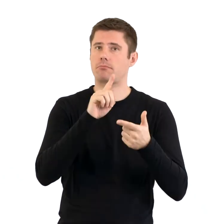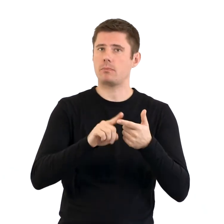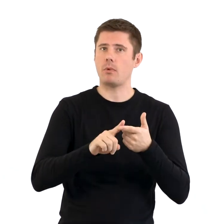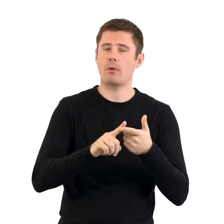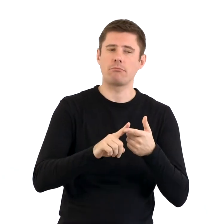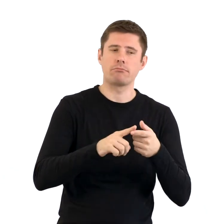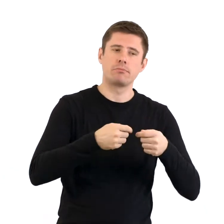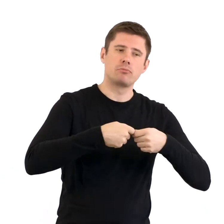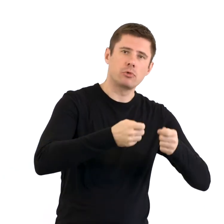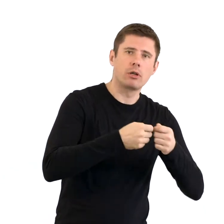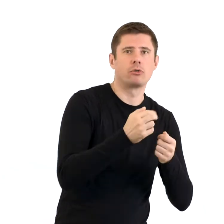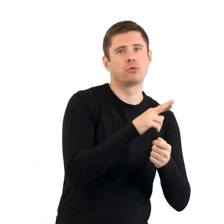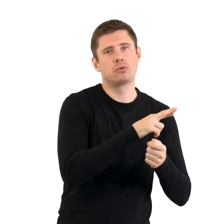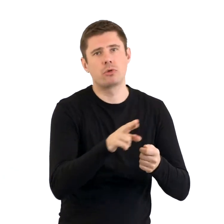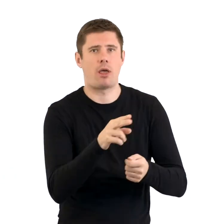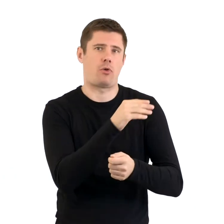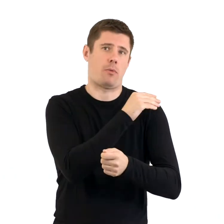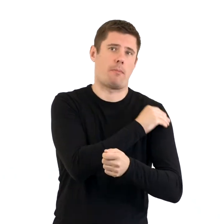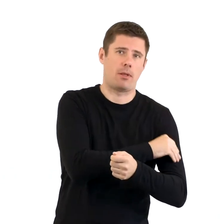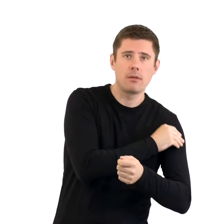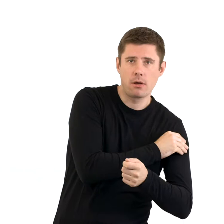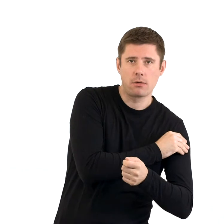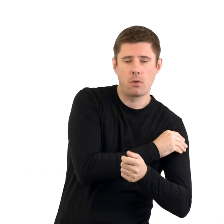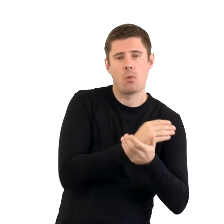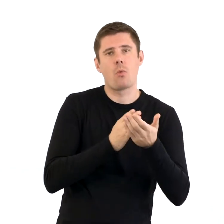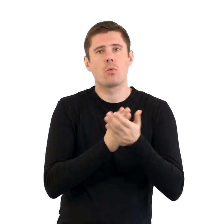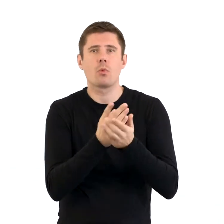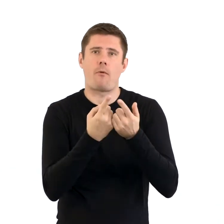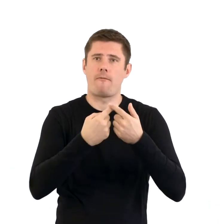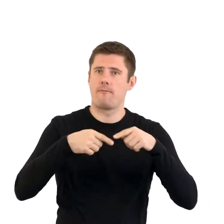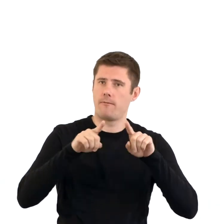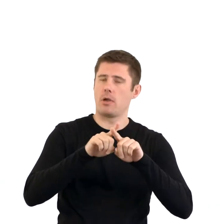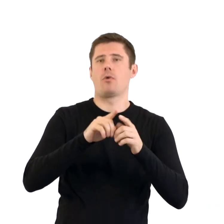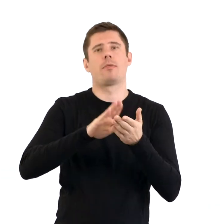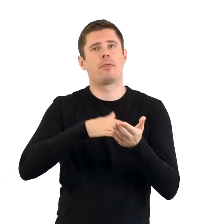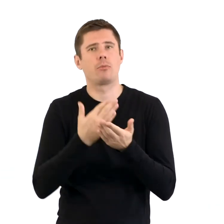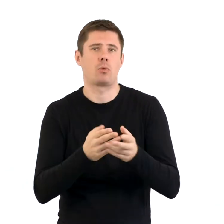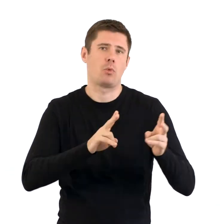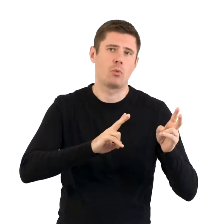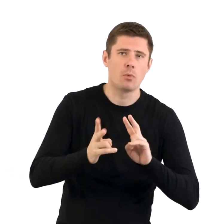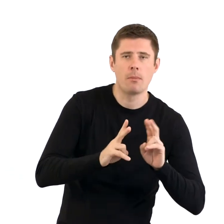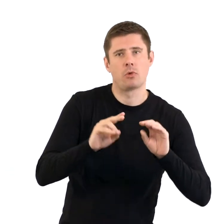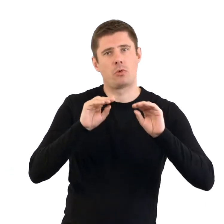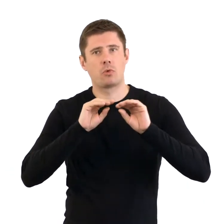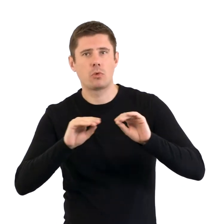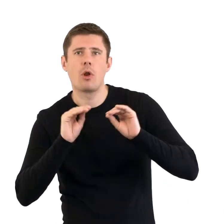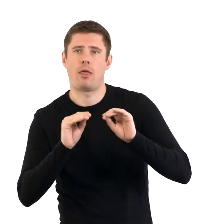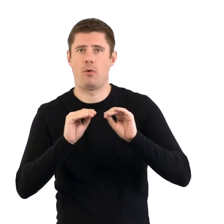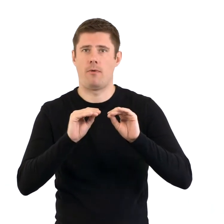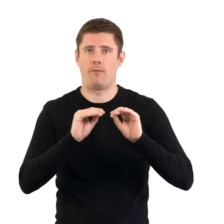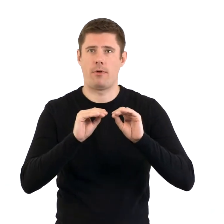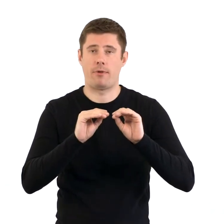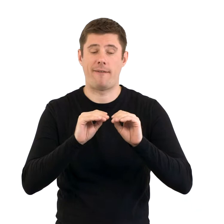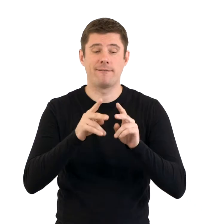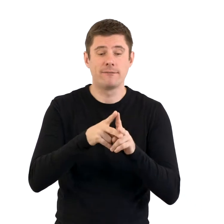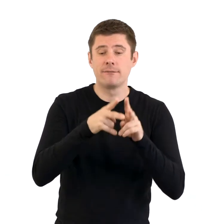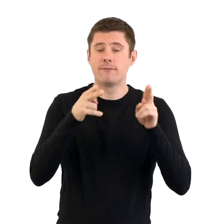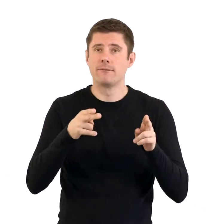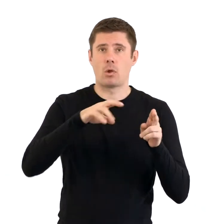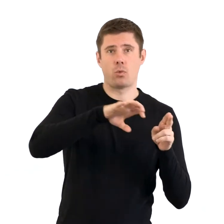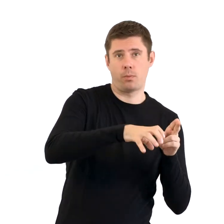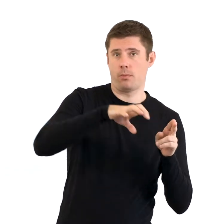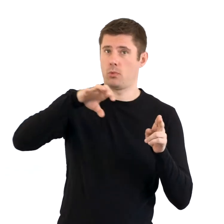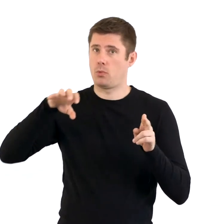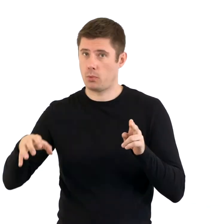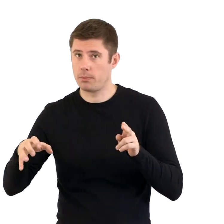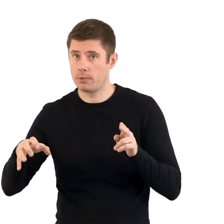sprzedaż wyrobów lub świadczenie usług w zakresie: